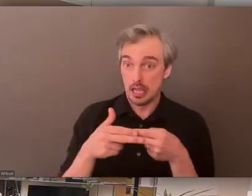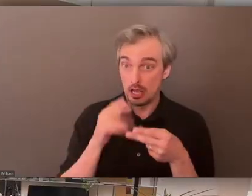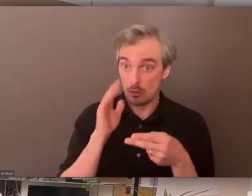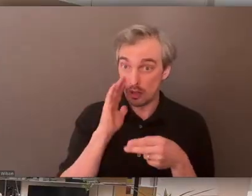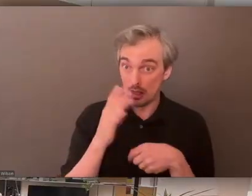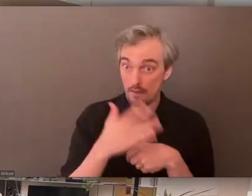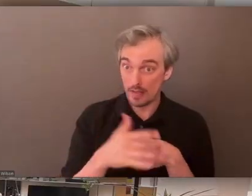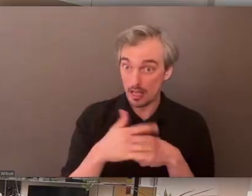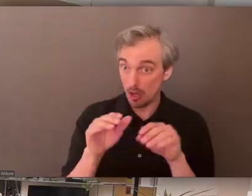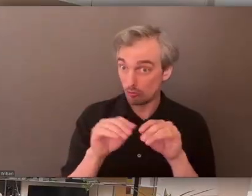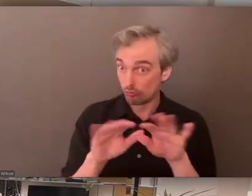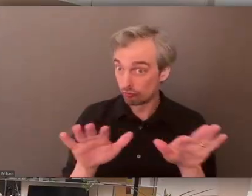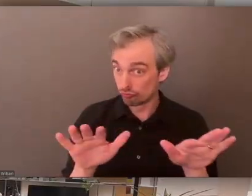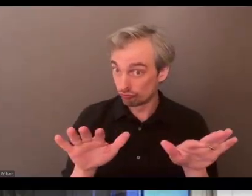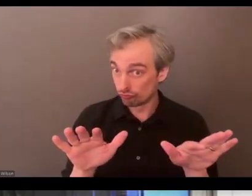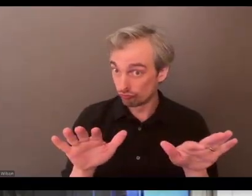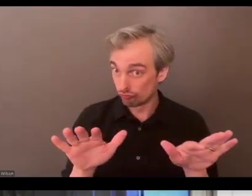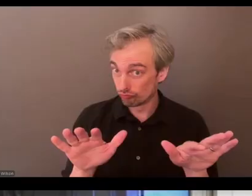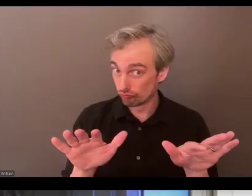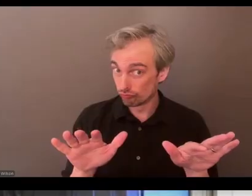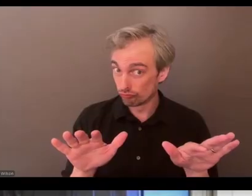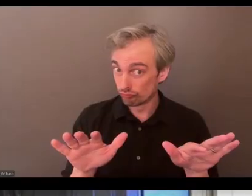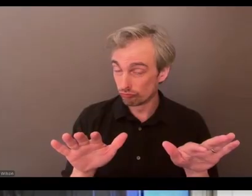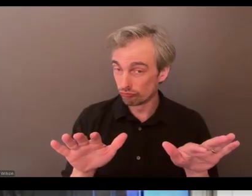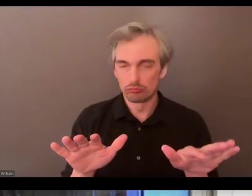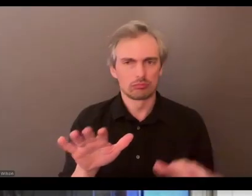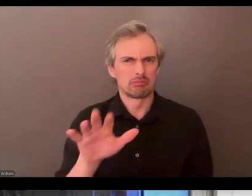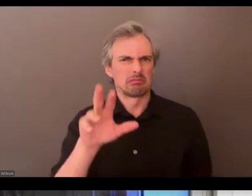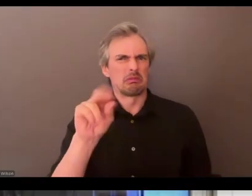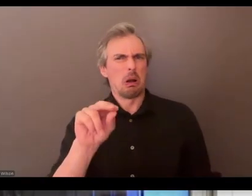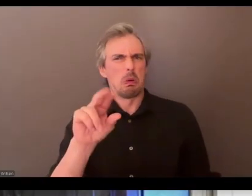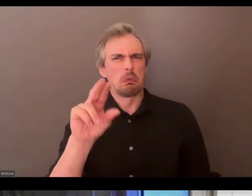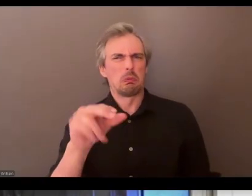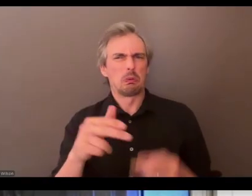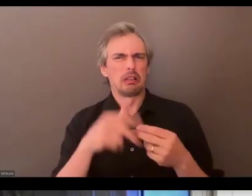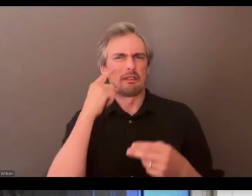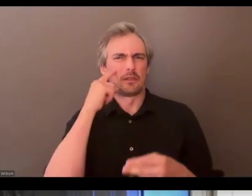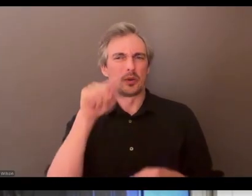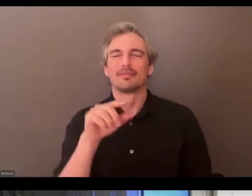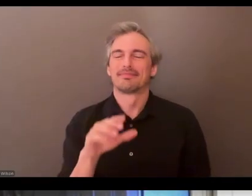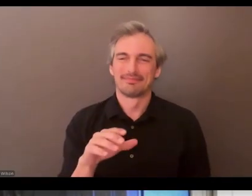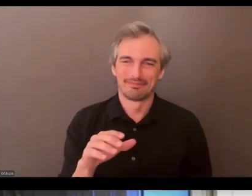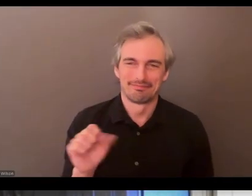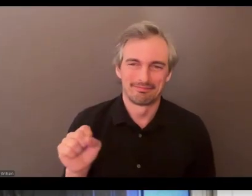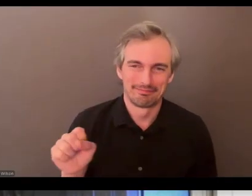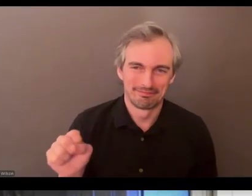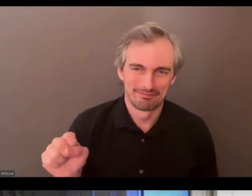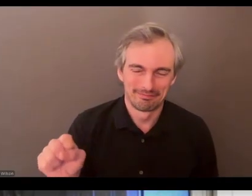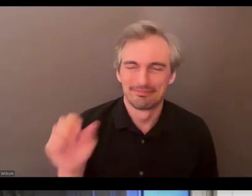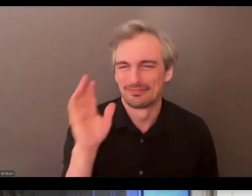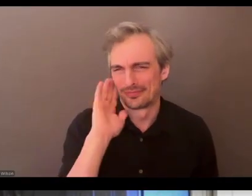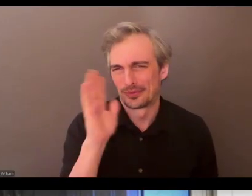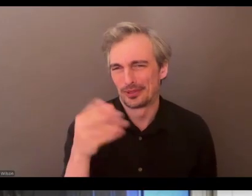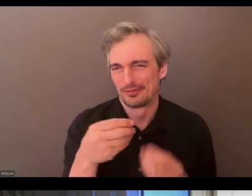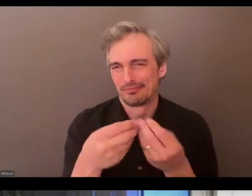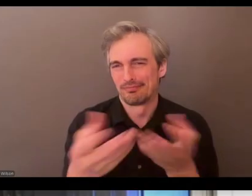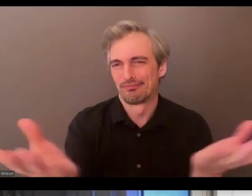いいえ、スライドはありません！ハハ。 はい、スライドは利用可能になります。 すべてのリソ ースにはリンクが付いています。